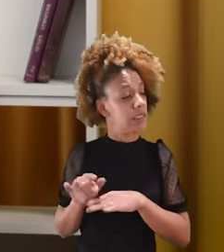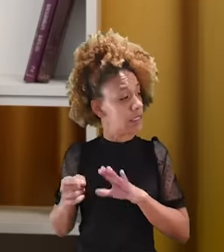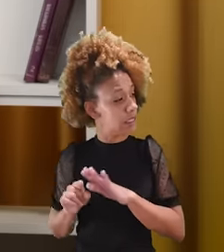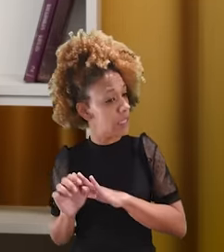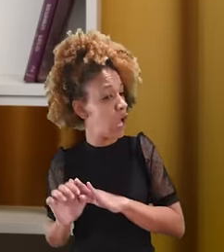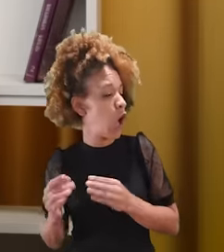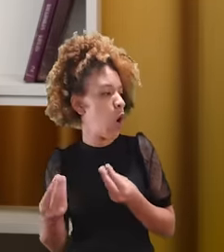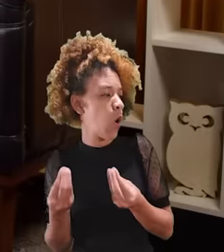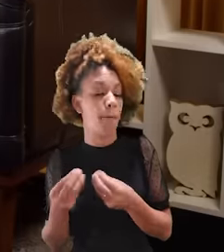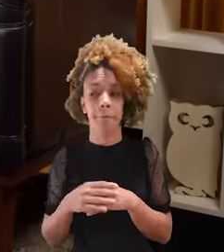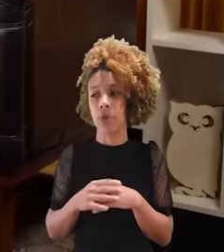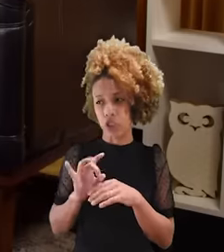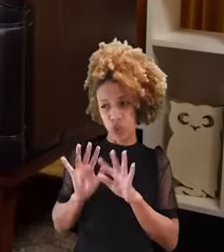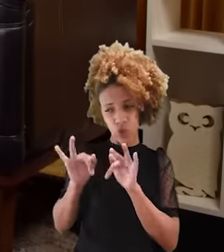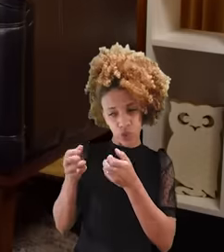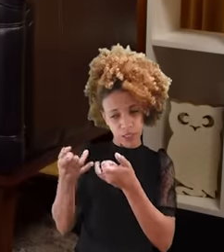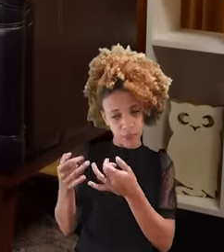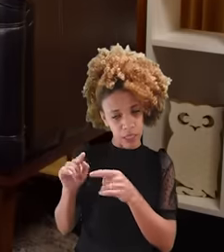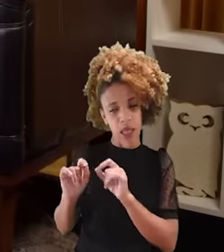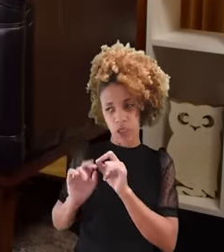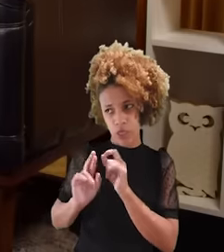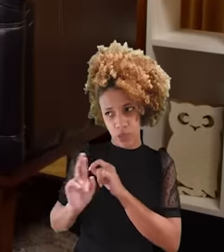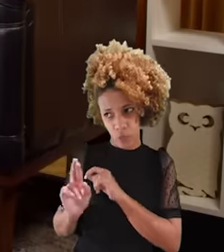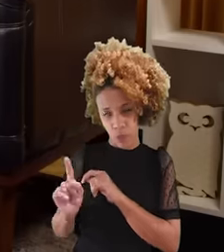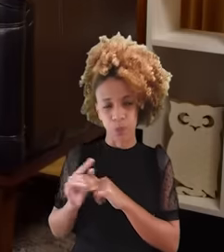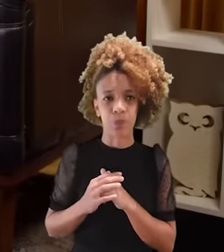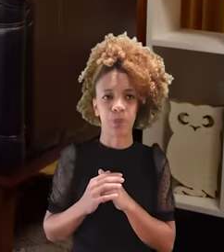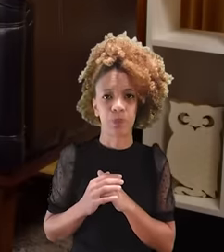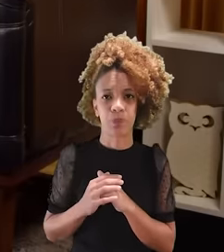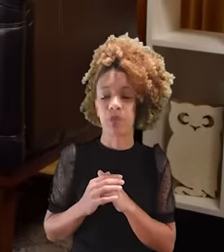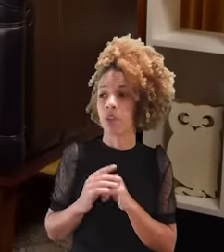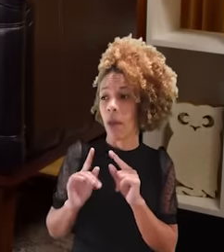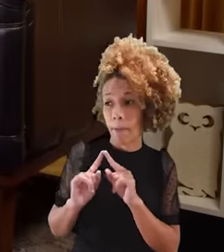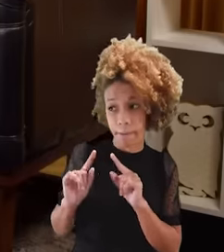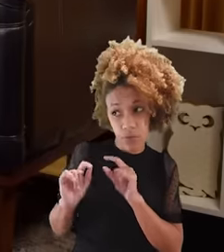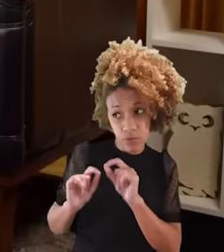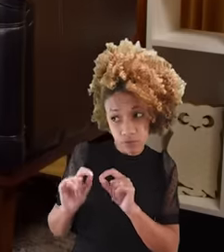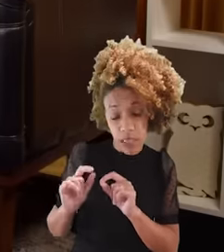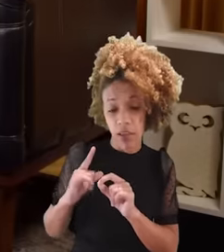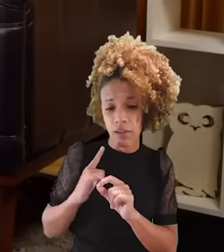você lida com isso deixa eu só só encerrar isso aqui o com relação a esse a esse pronunciamento